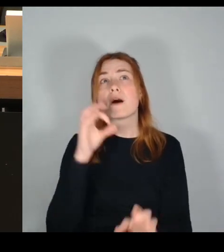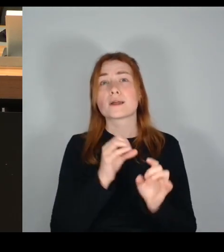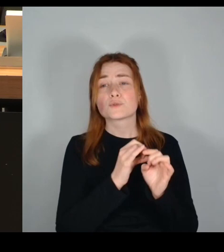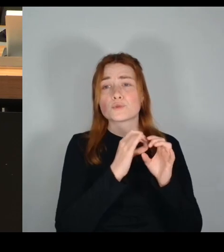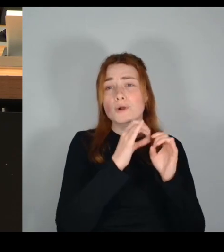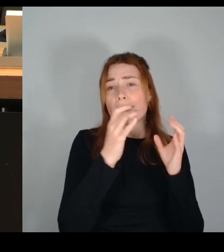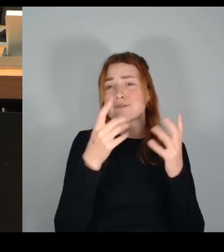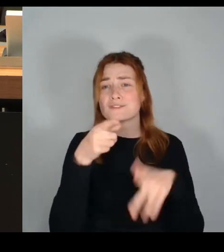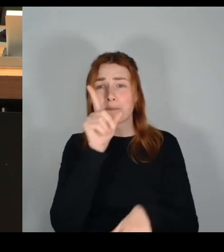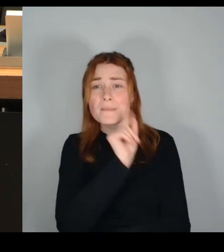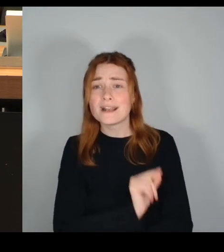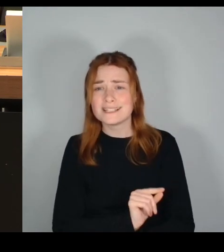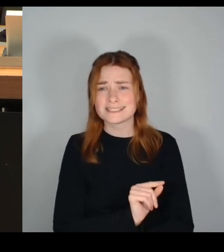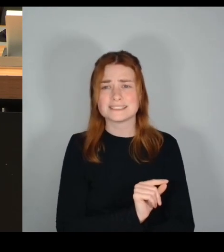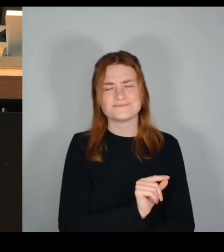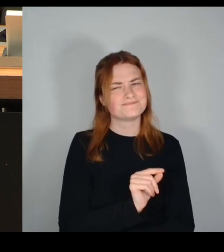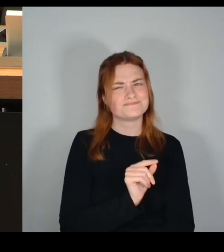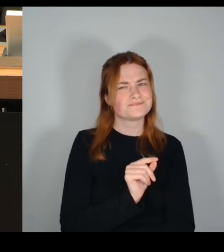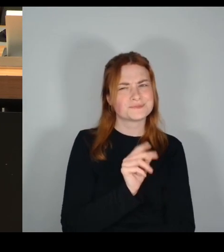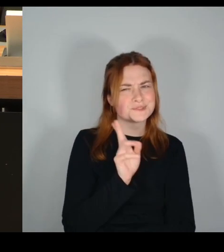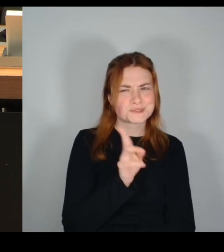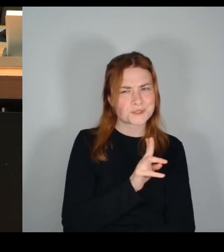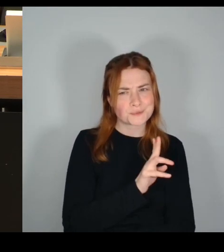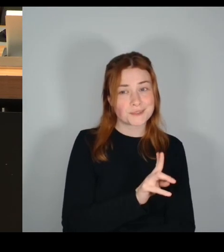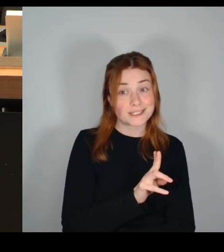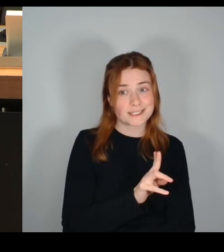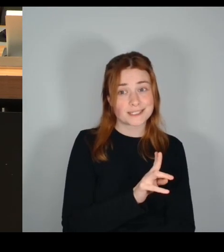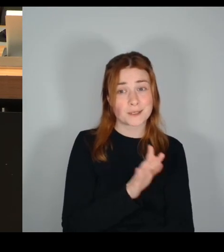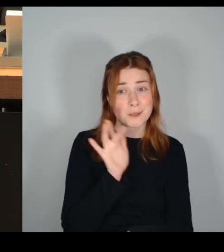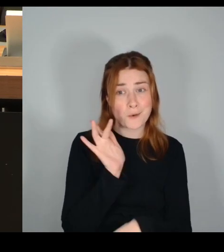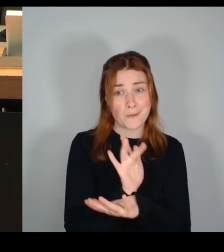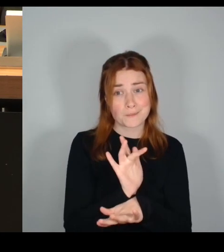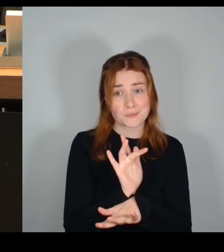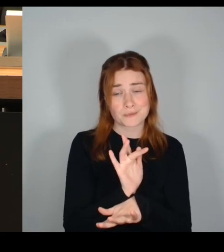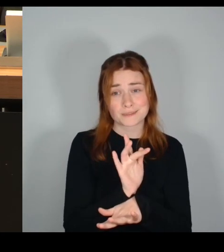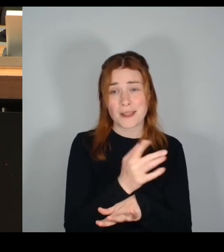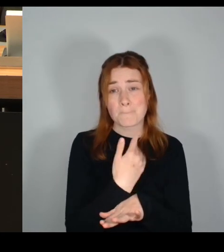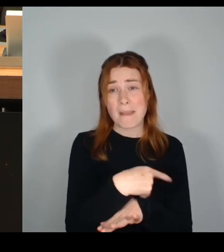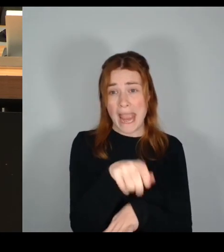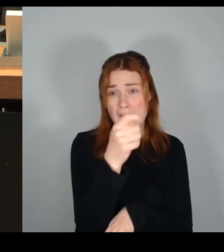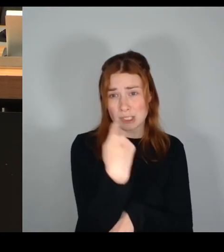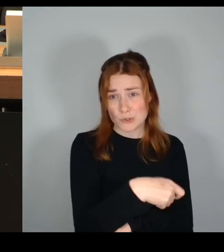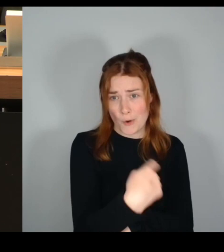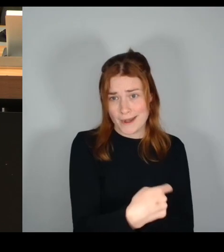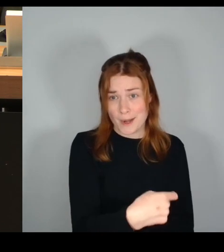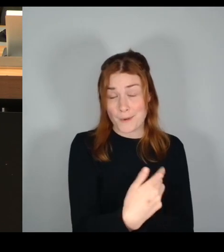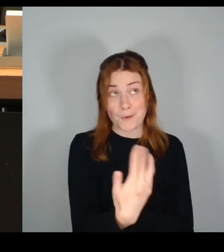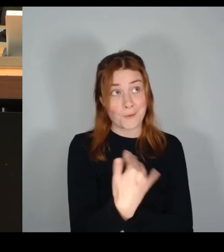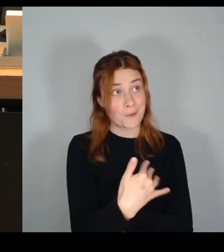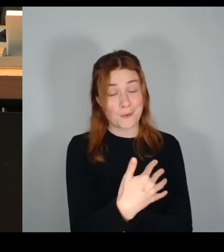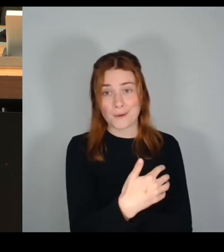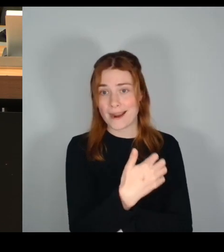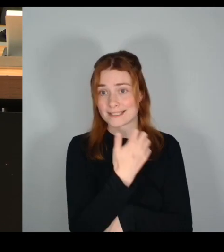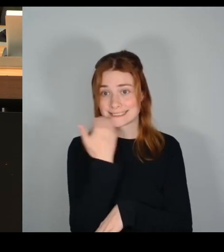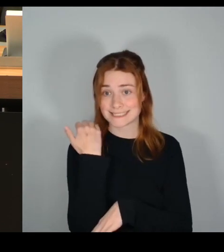Atomkraft verursacht hohe Kosten über den Bau, den Betrieb bis zum Rückbau, bis zur Endlagerung des Atommülls, also